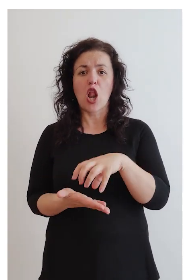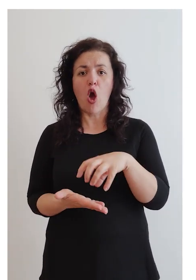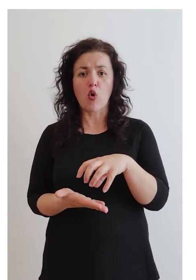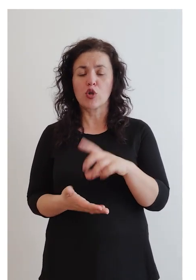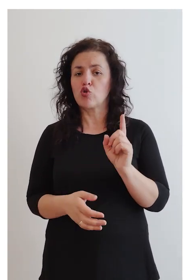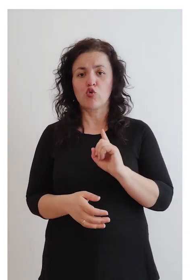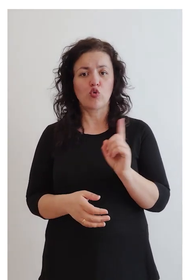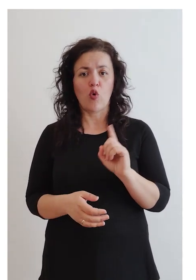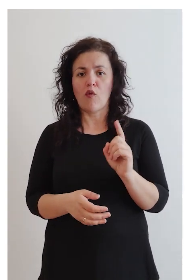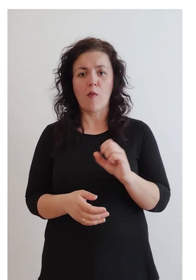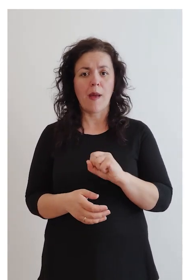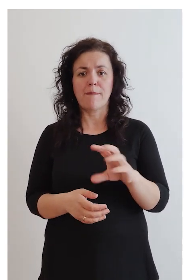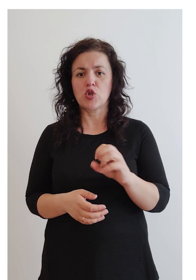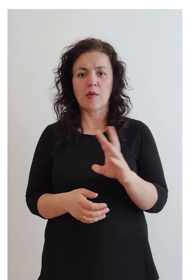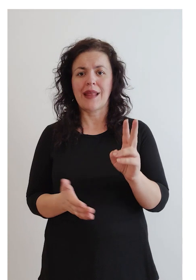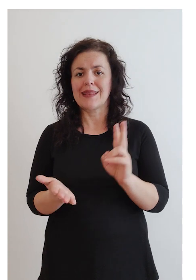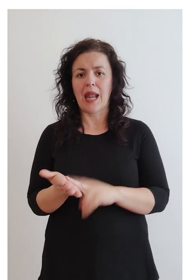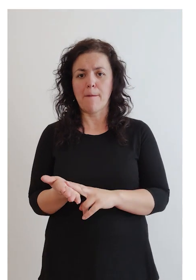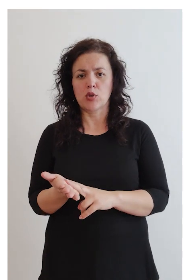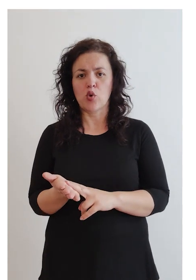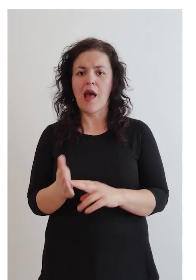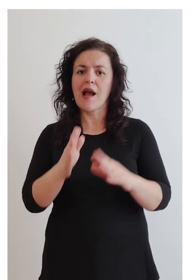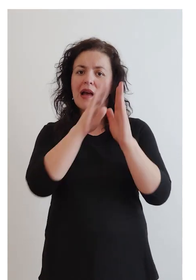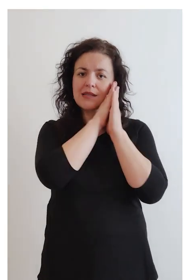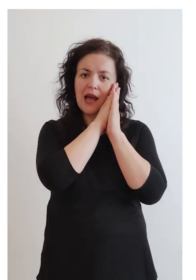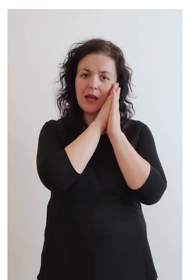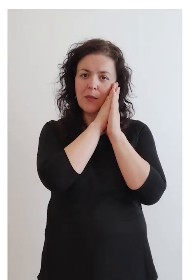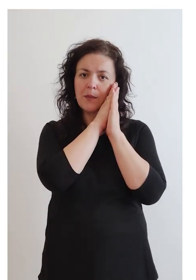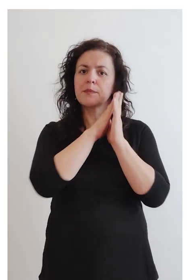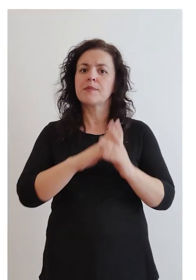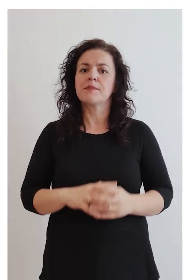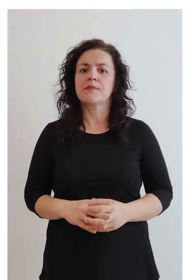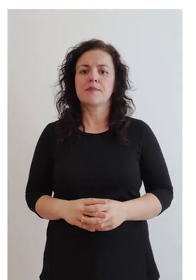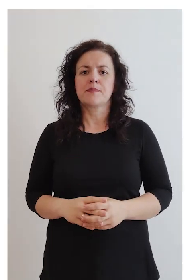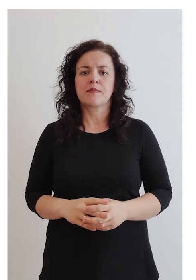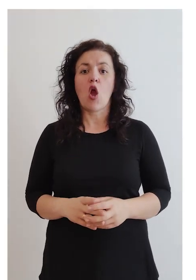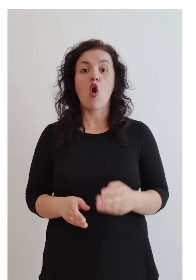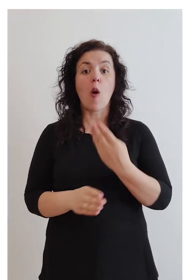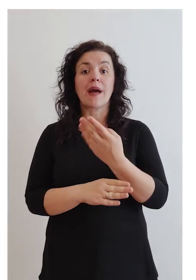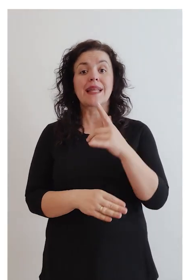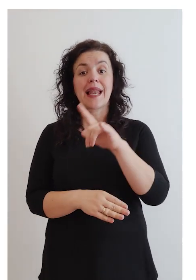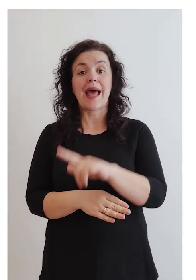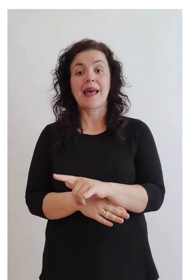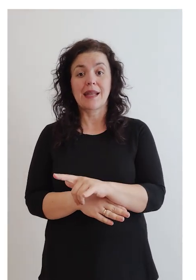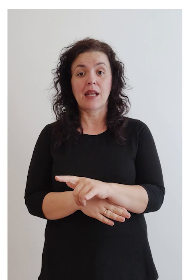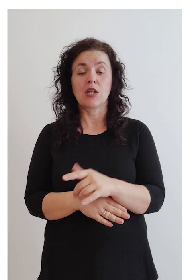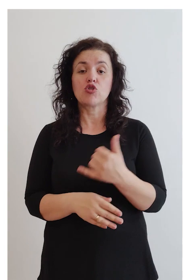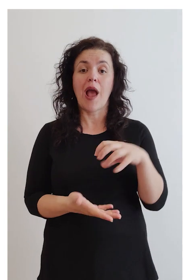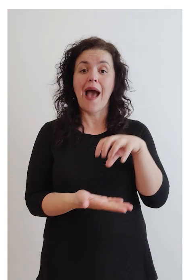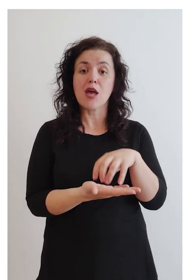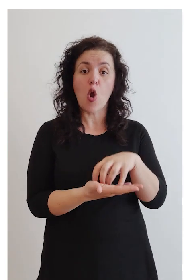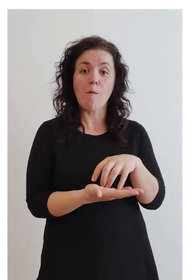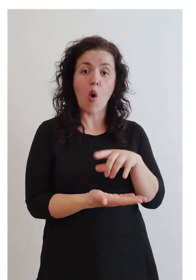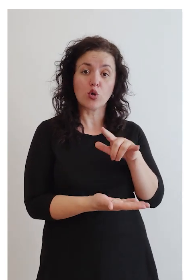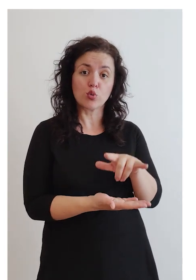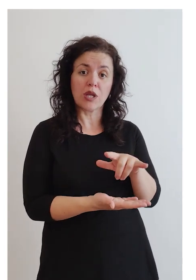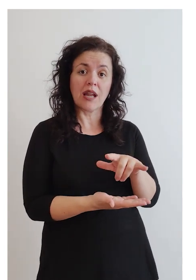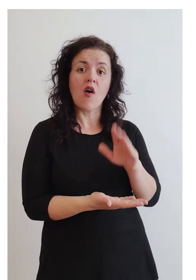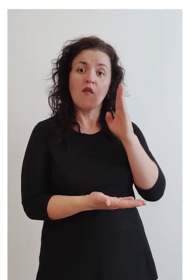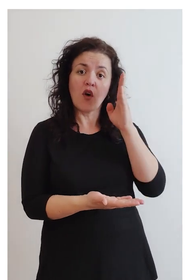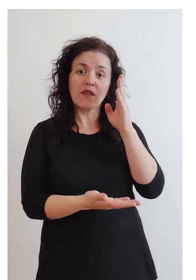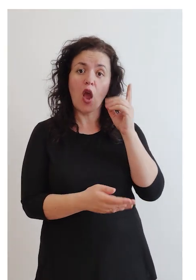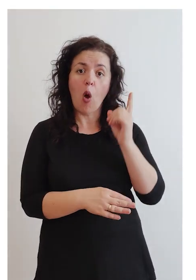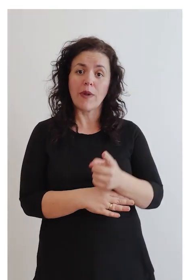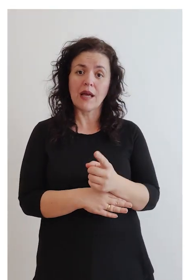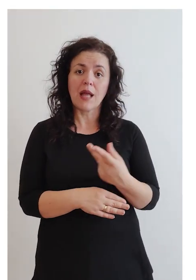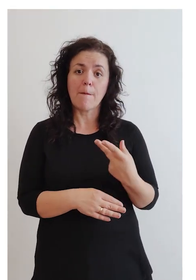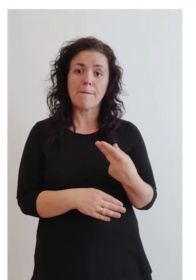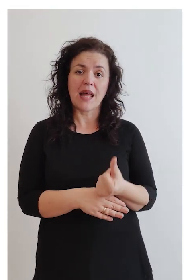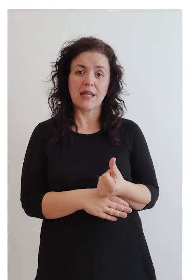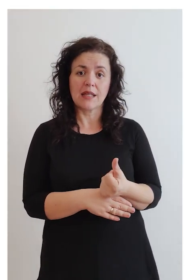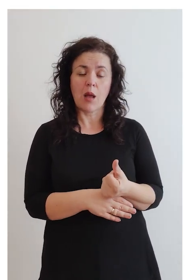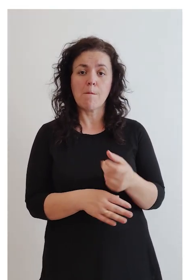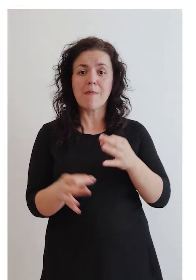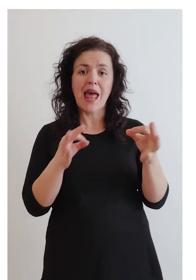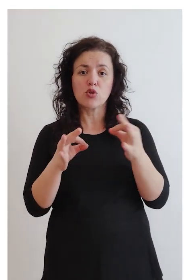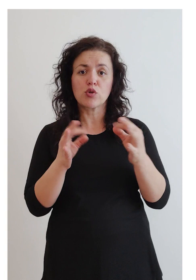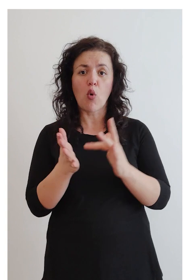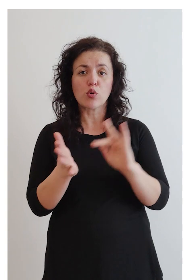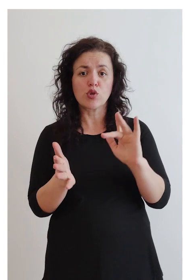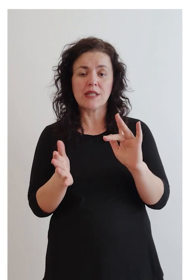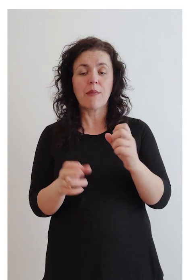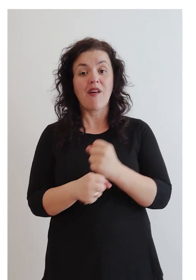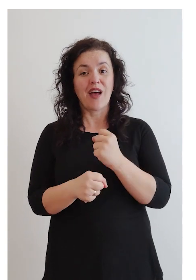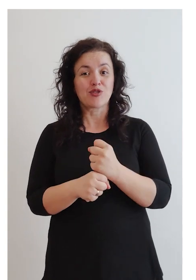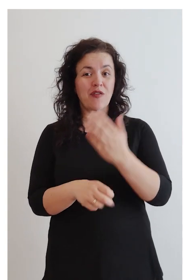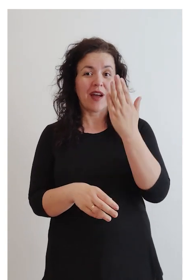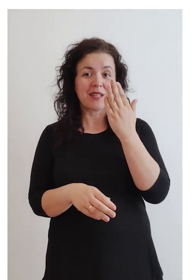Companiile aeriene și aeroporturile vor fi obligate să plătească planuri de urgență pentru a face față pasagerilor blocați în perturbări de anvergură